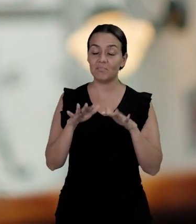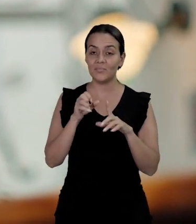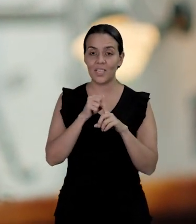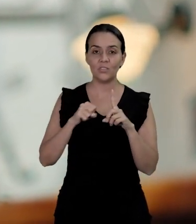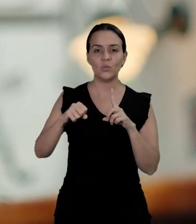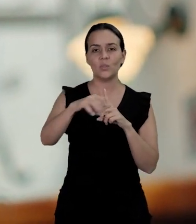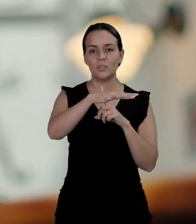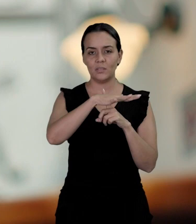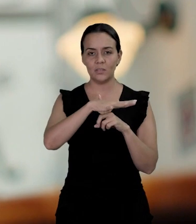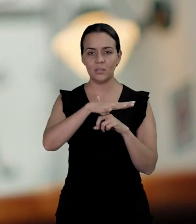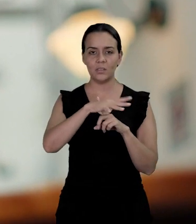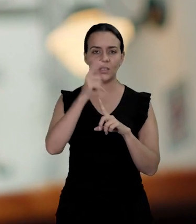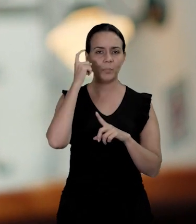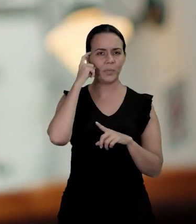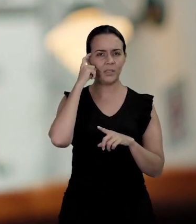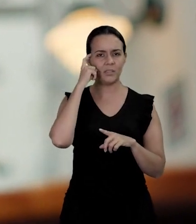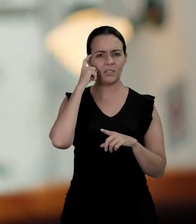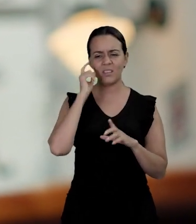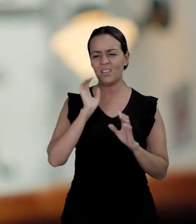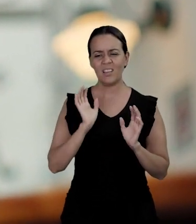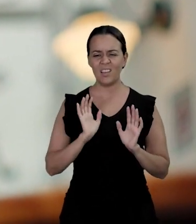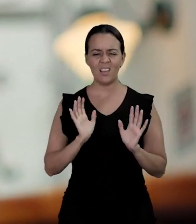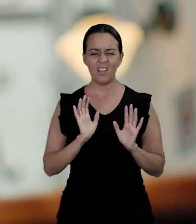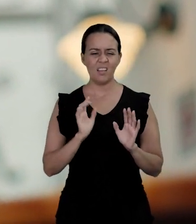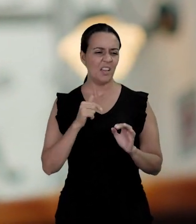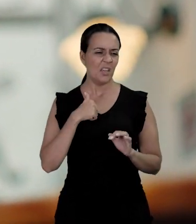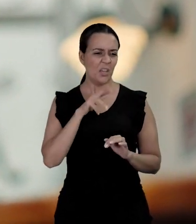a gente nunca gostou muito dos artistas, mesmo consumindo